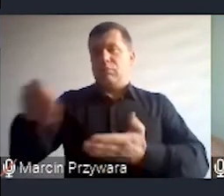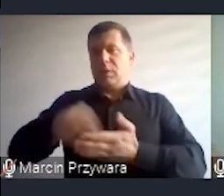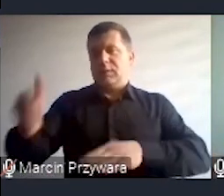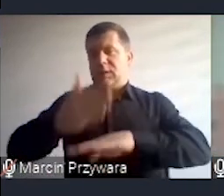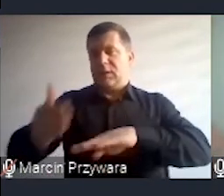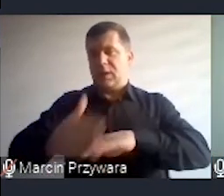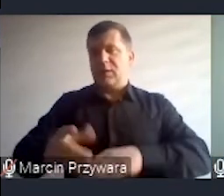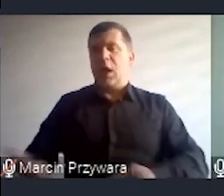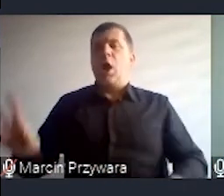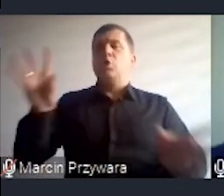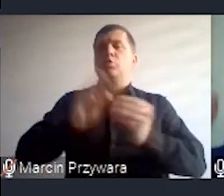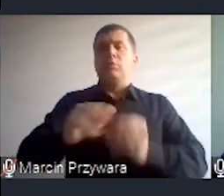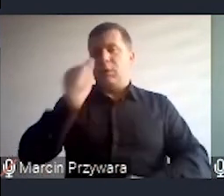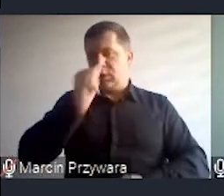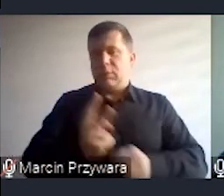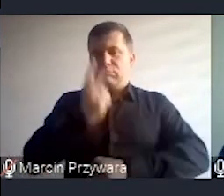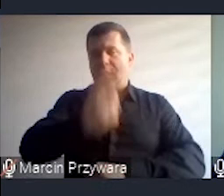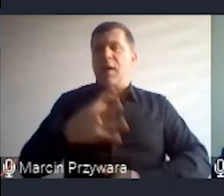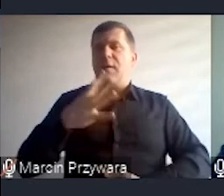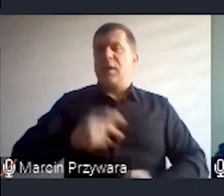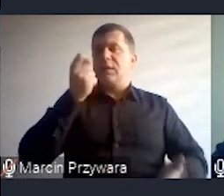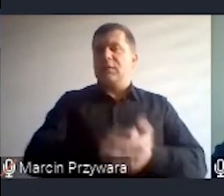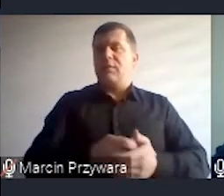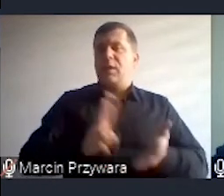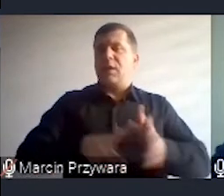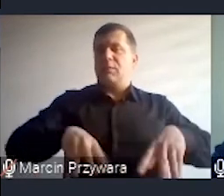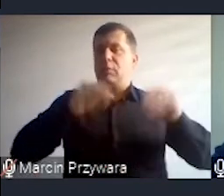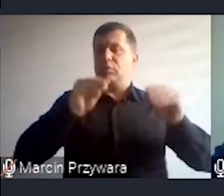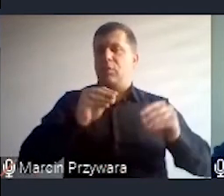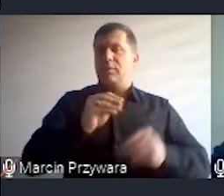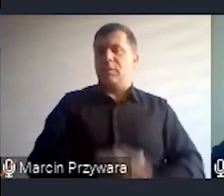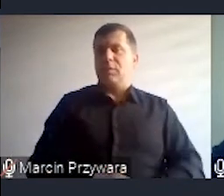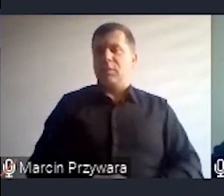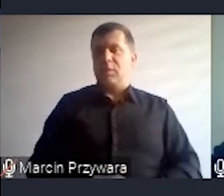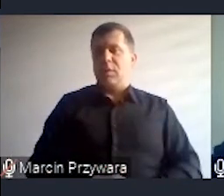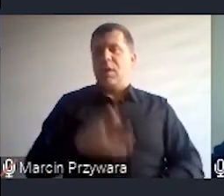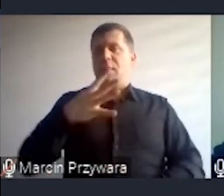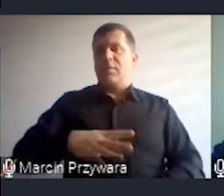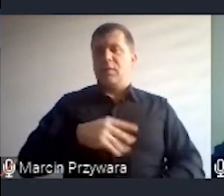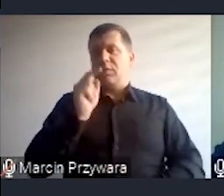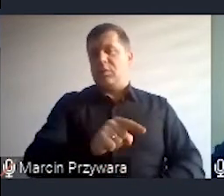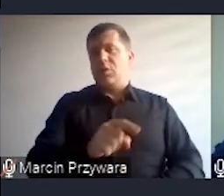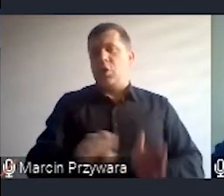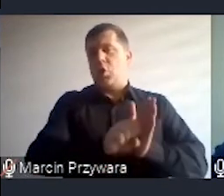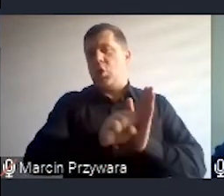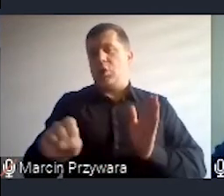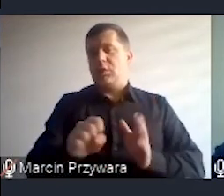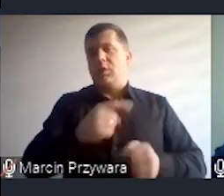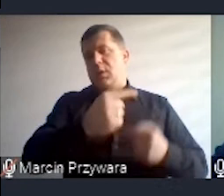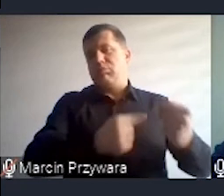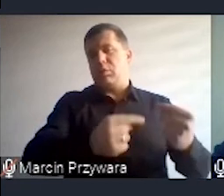ich suma nie może przekroczyć wartości zakupu początkowej wartości zakupu od producenta.